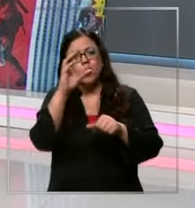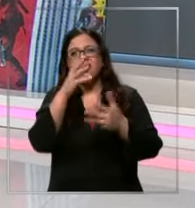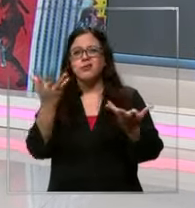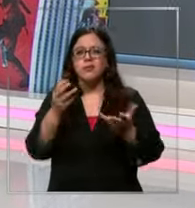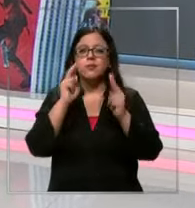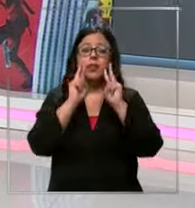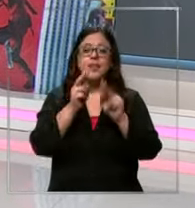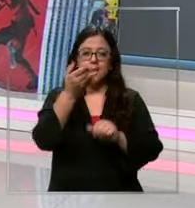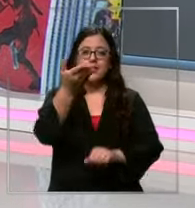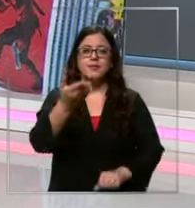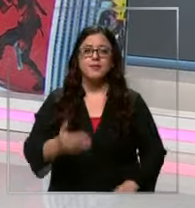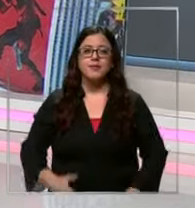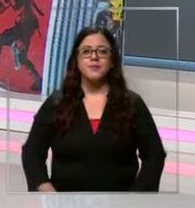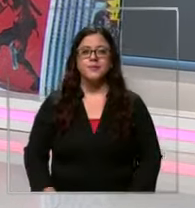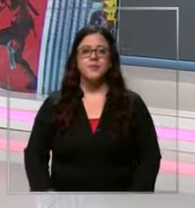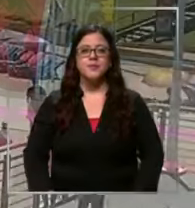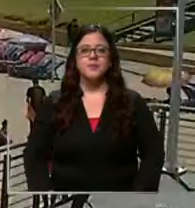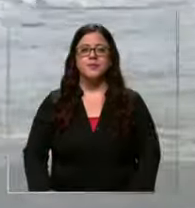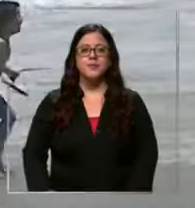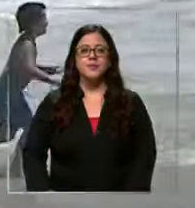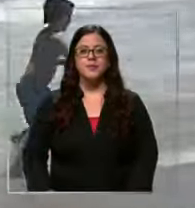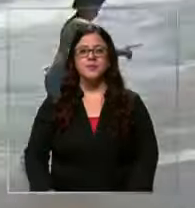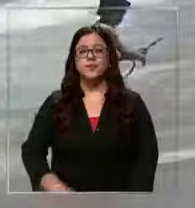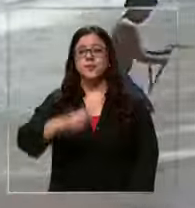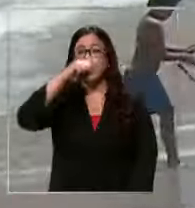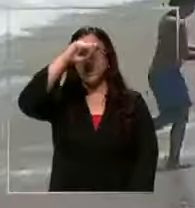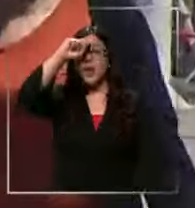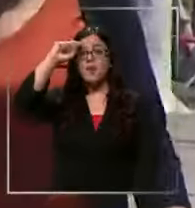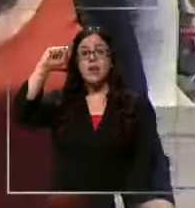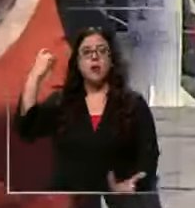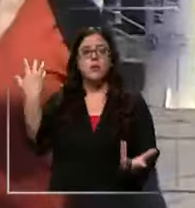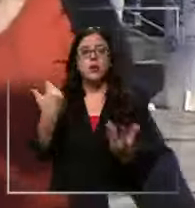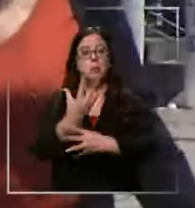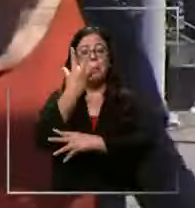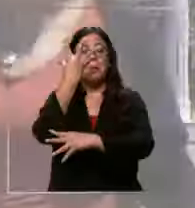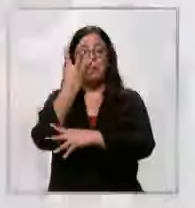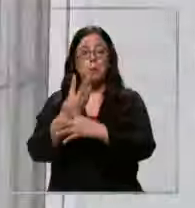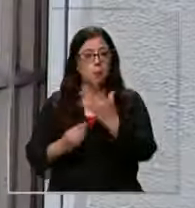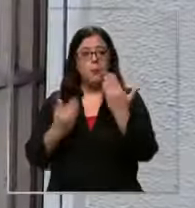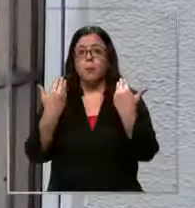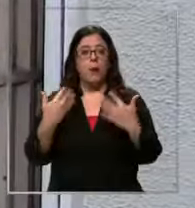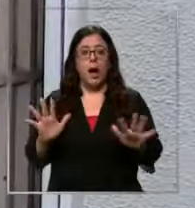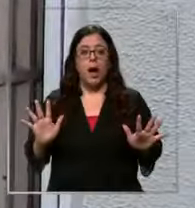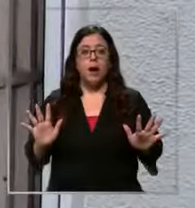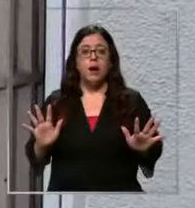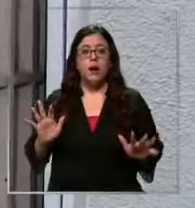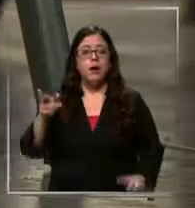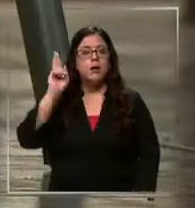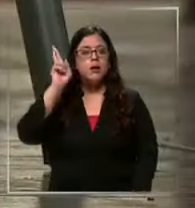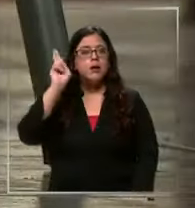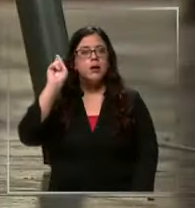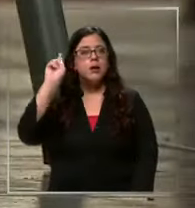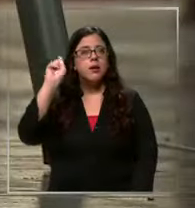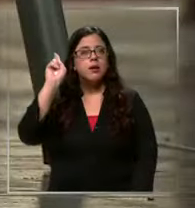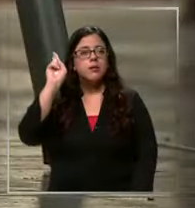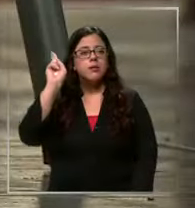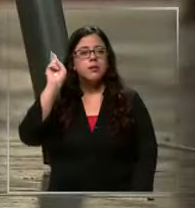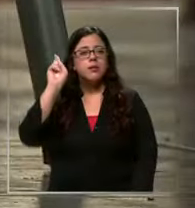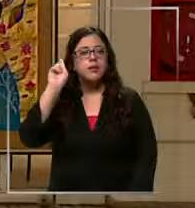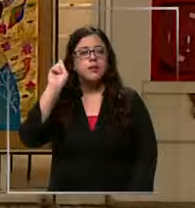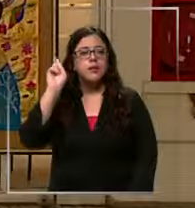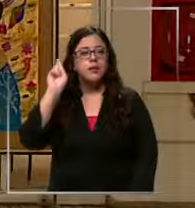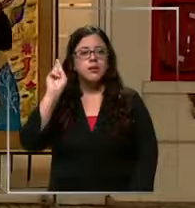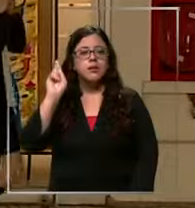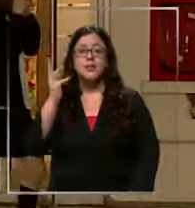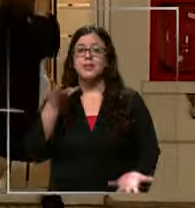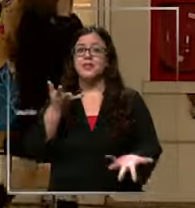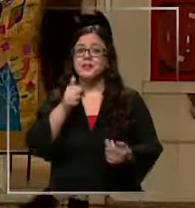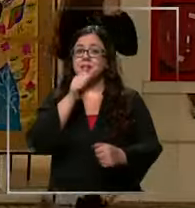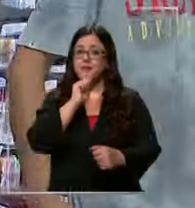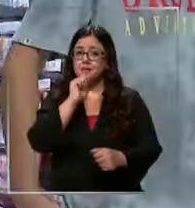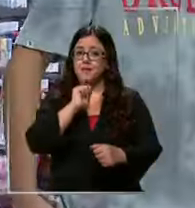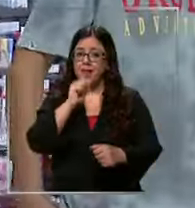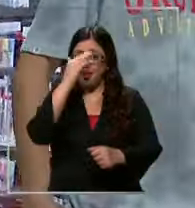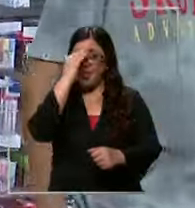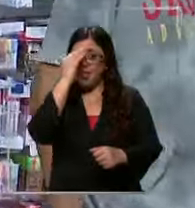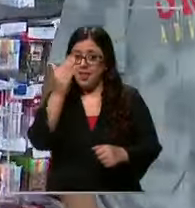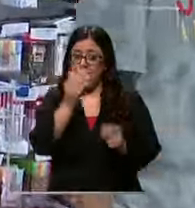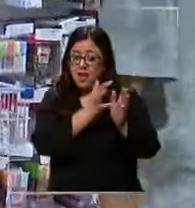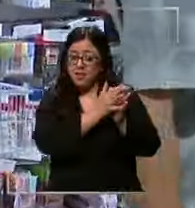nota el verano pasó en un abrir y cerrar de ojos Ya quedan solo días para que los niños y niñas